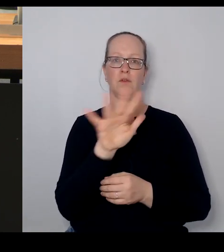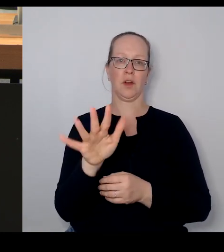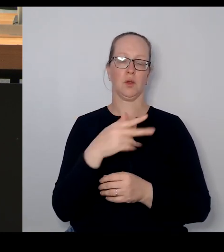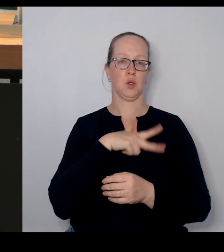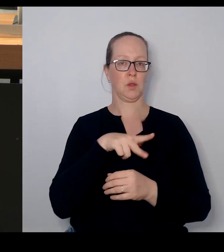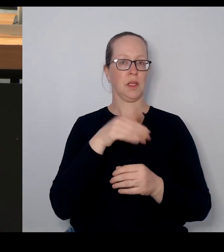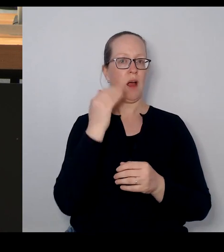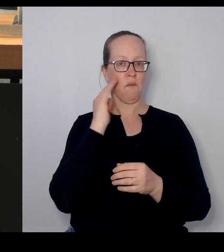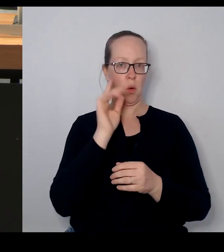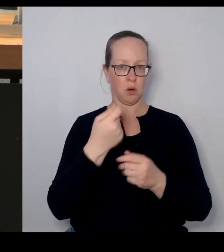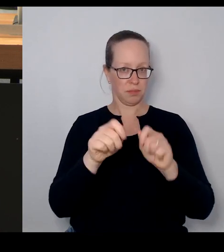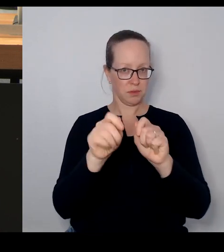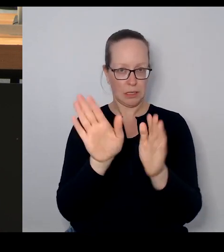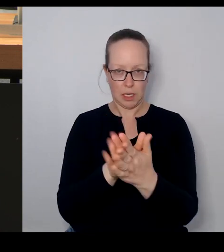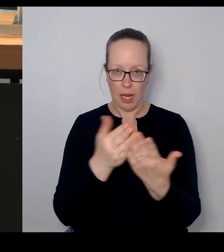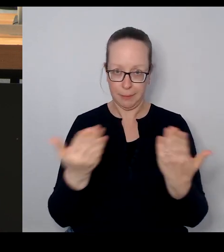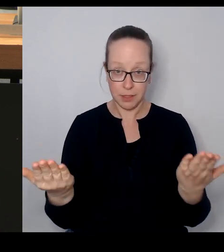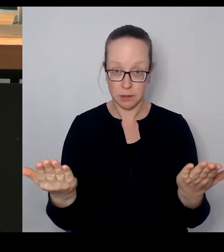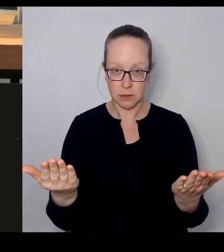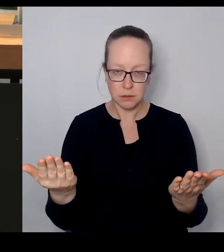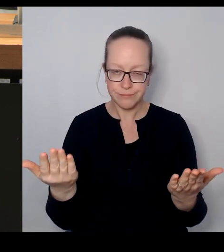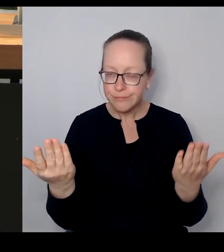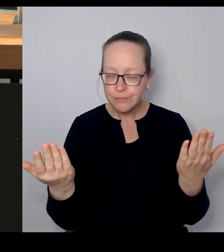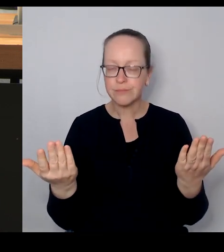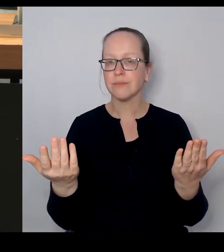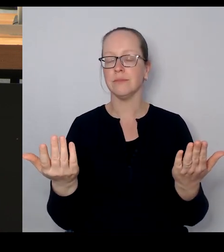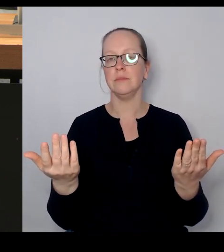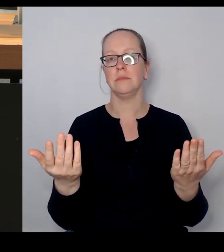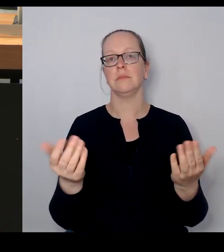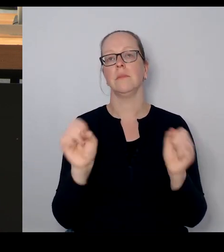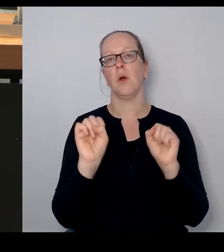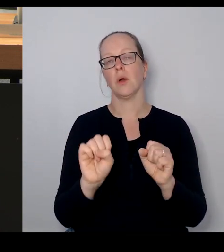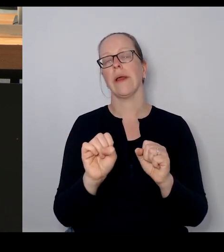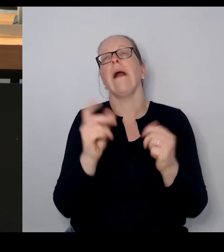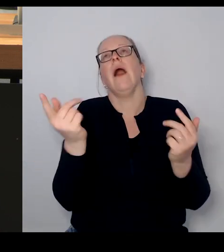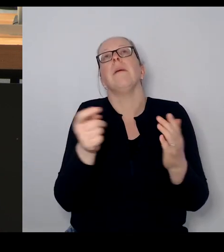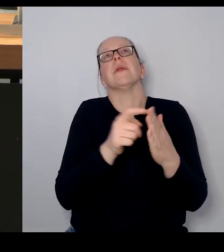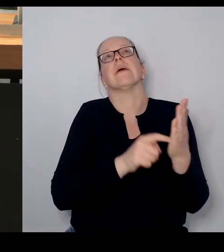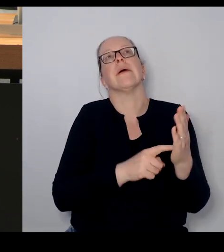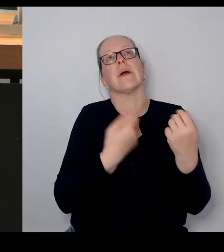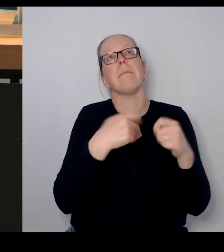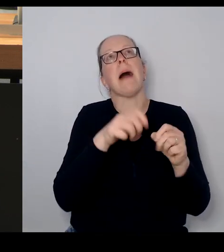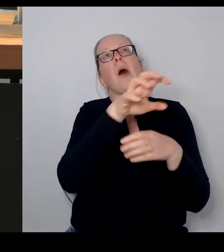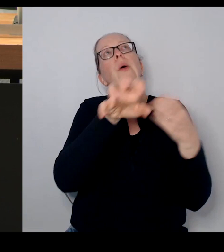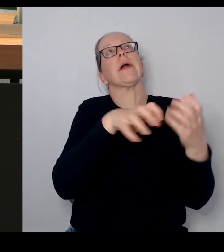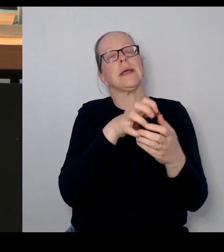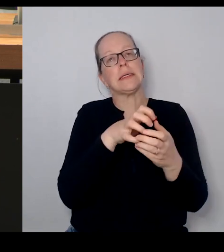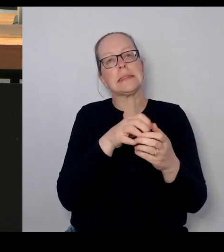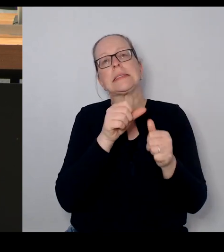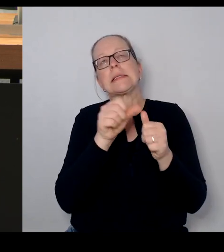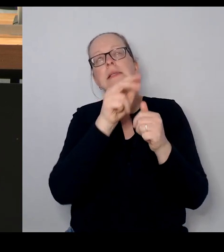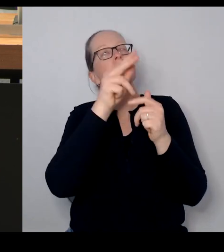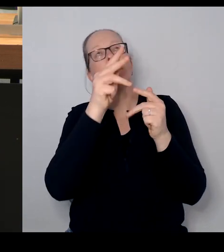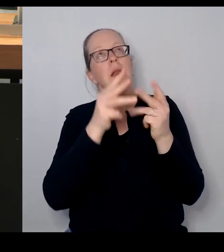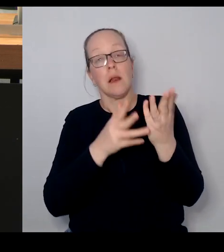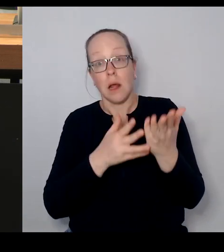auf die äußeren Bedingungen, die Krise am Bau und die Zinsen gucken. Aber sie klappen auch deshalb nicht so gut, weil die Verwaltung zu schwerfällig ist.